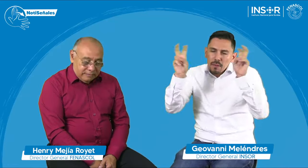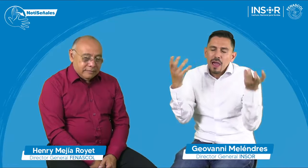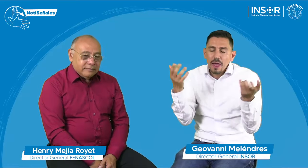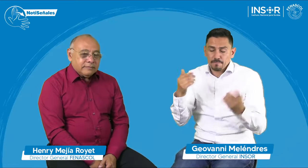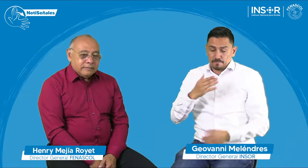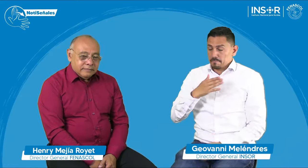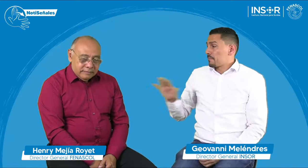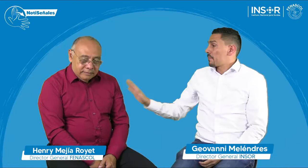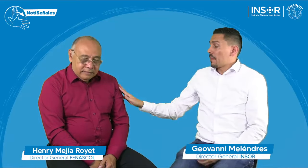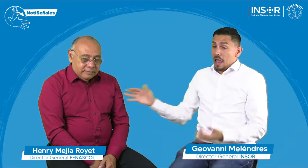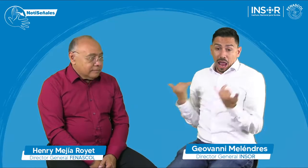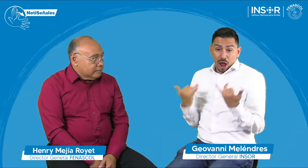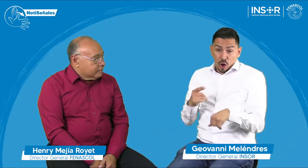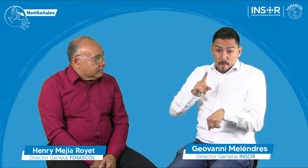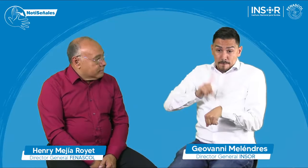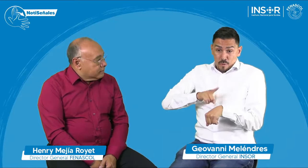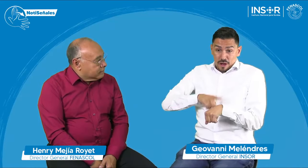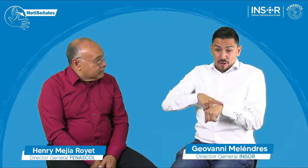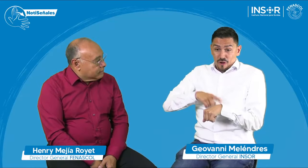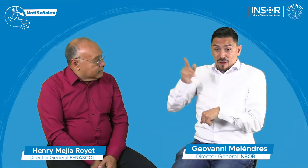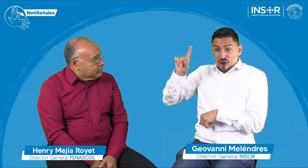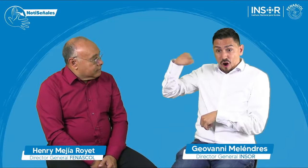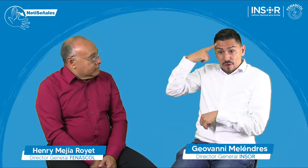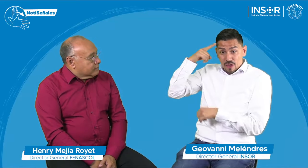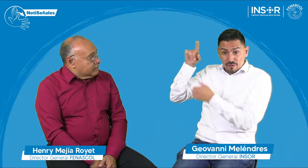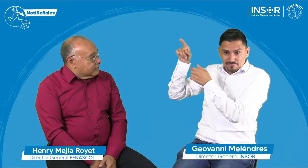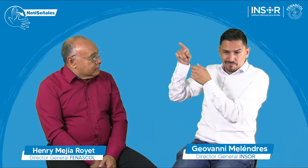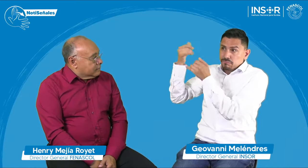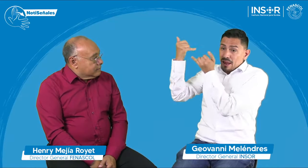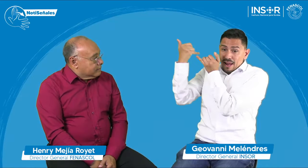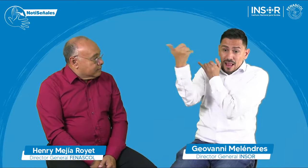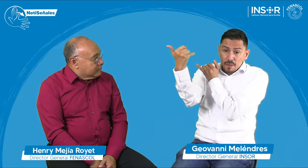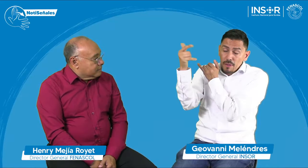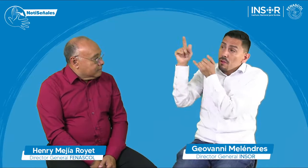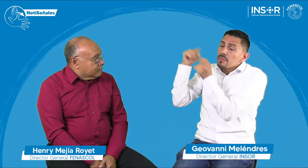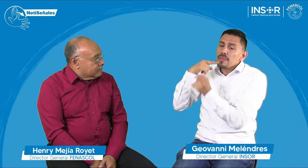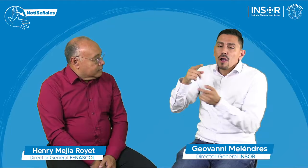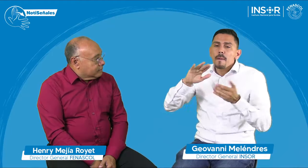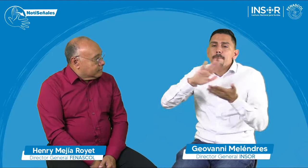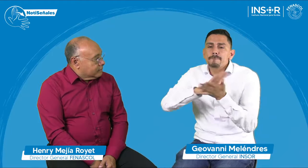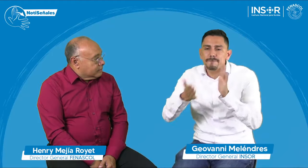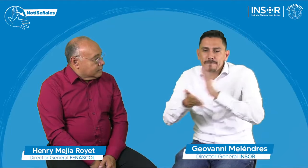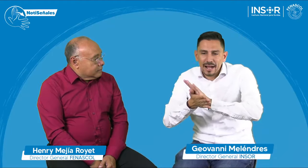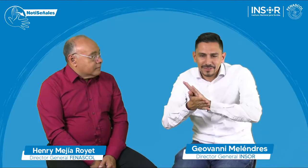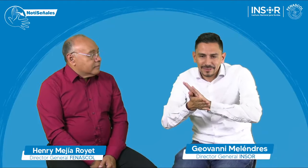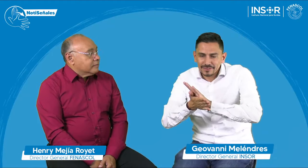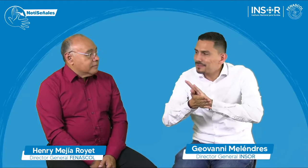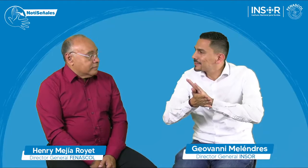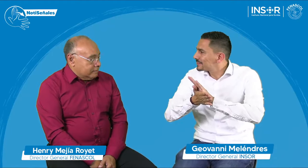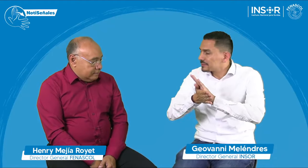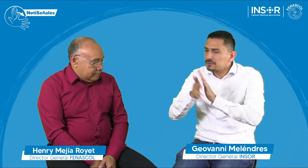el gobierno anterior y dialogaron, conversaron en temas de por ejemplo eh en este